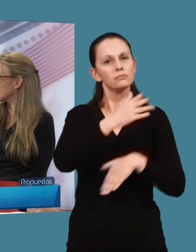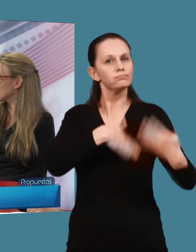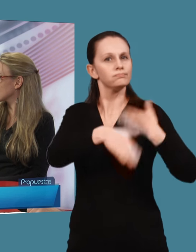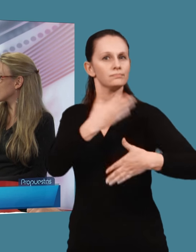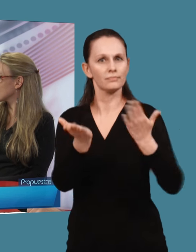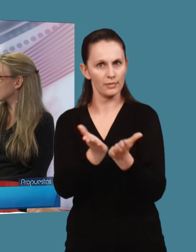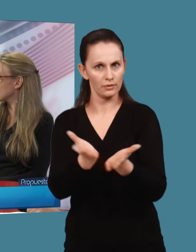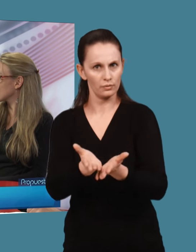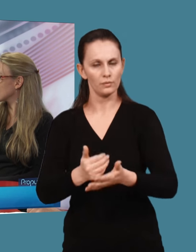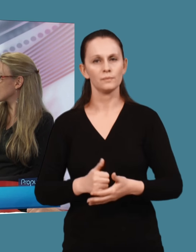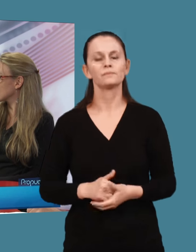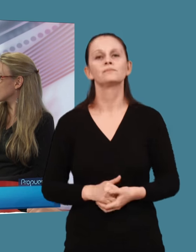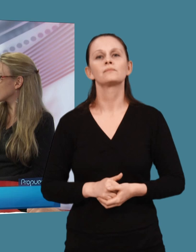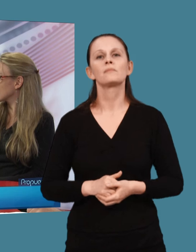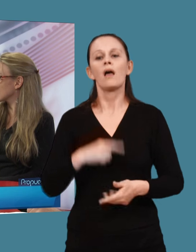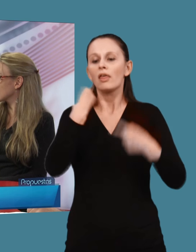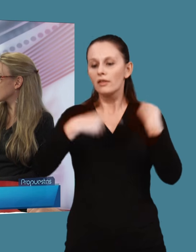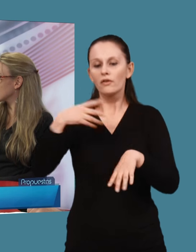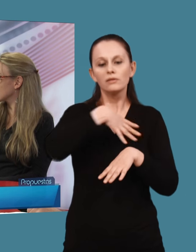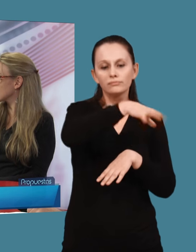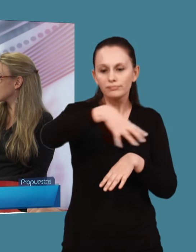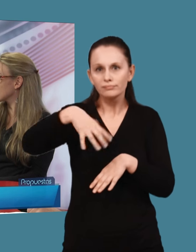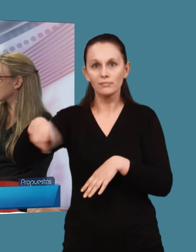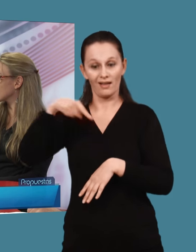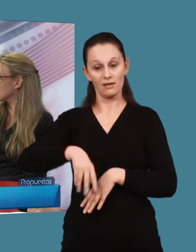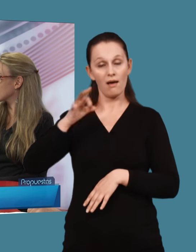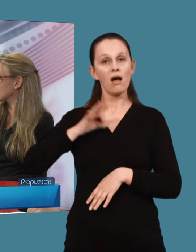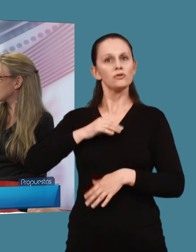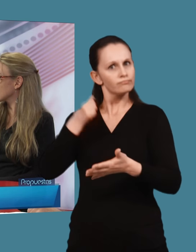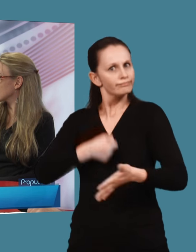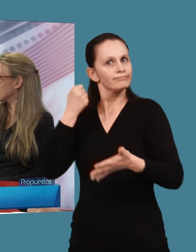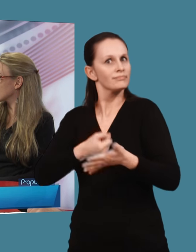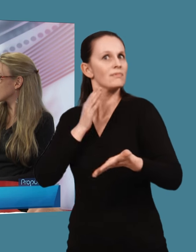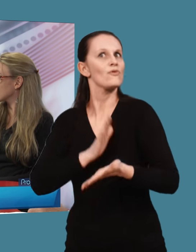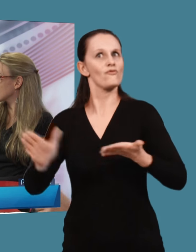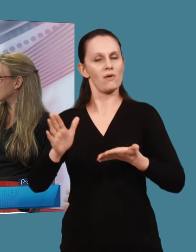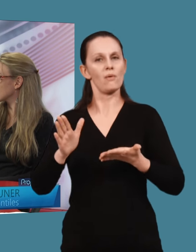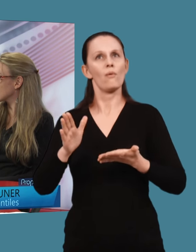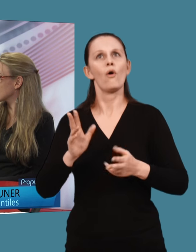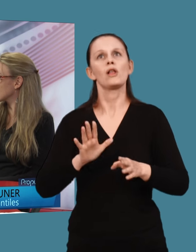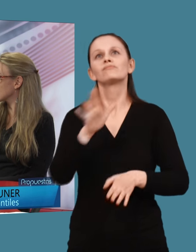En las diferentes regiones, también este año vamos a tener un gran desafío, en el ámbito del deporte.